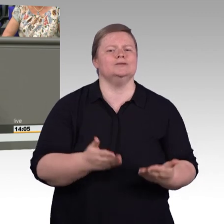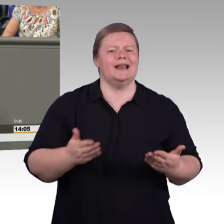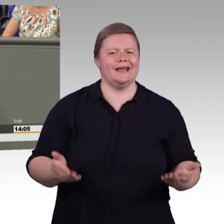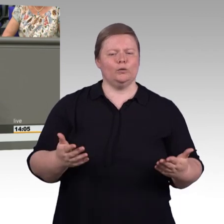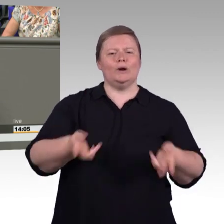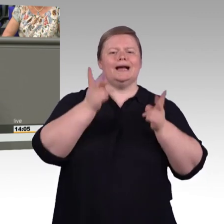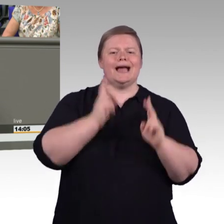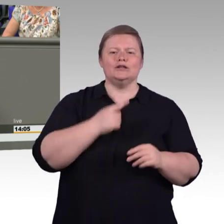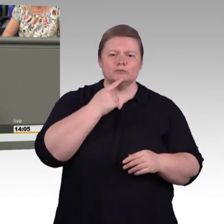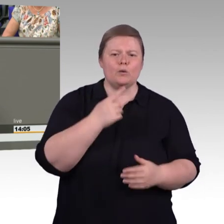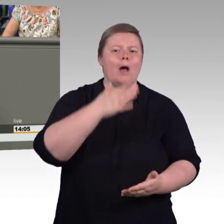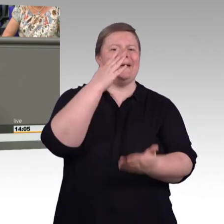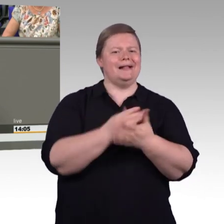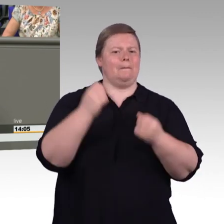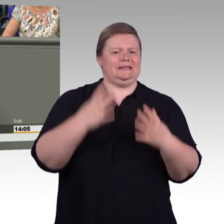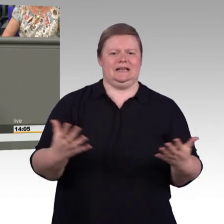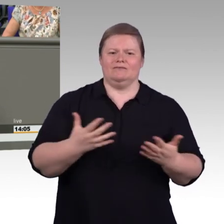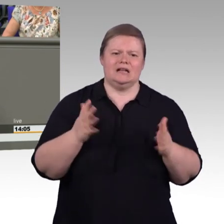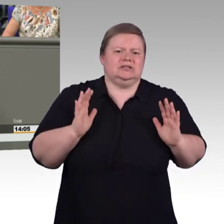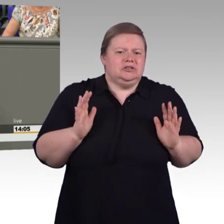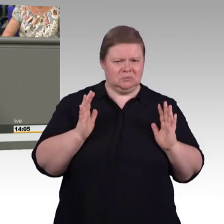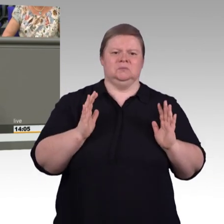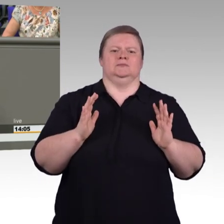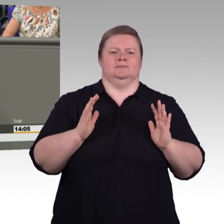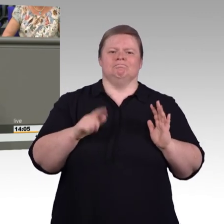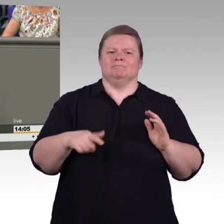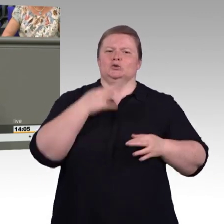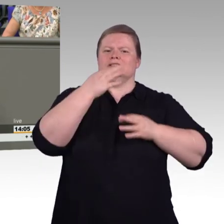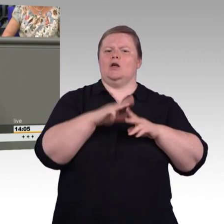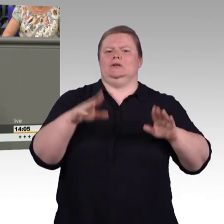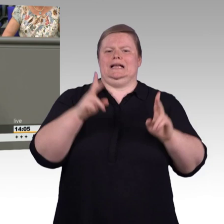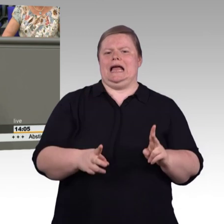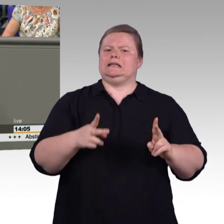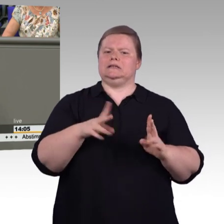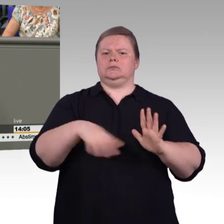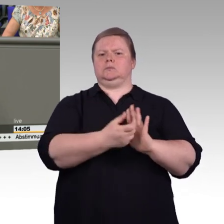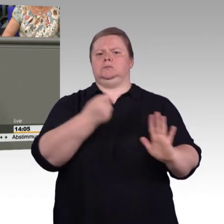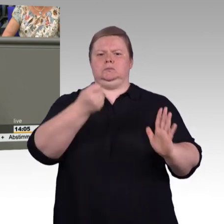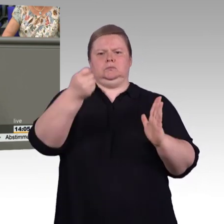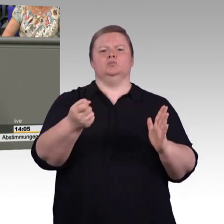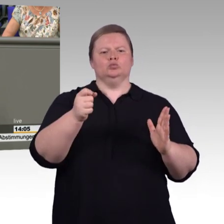deswegen sind wir gut beraten, den Vorschlag der Experten der Kommission abzuwarten und dann gemeinsam mit aller Sorgfalt zu diskutieren